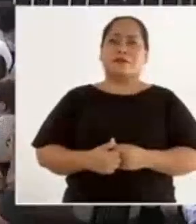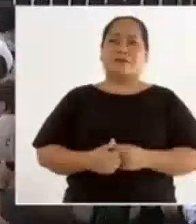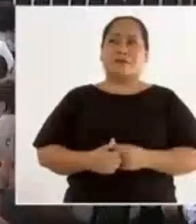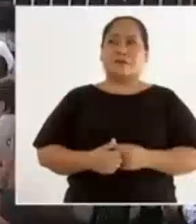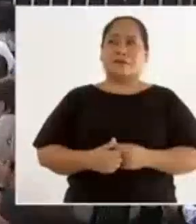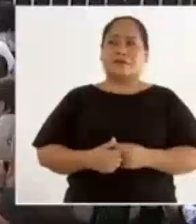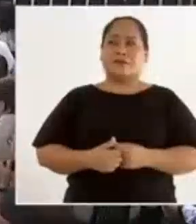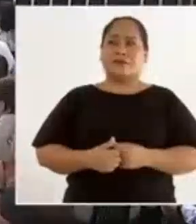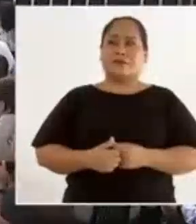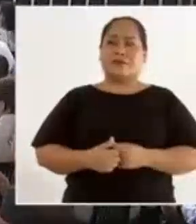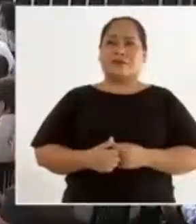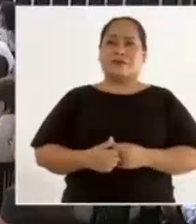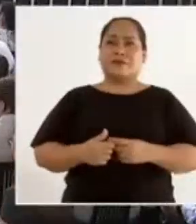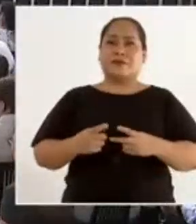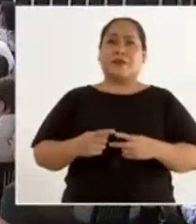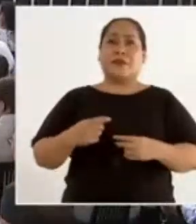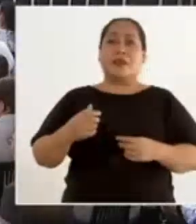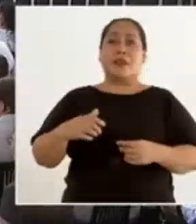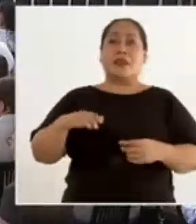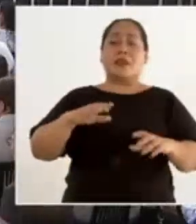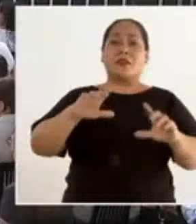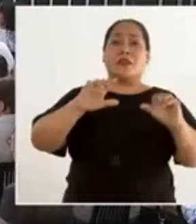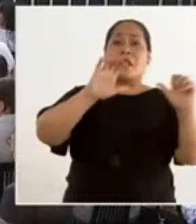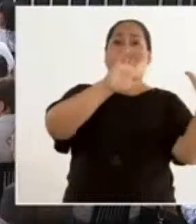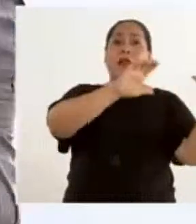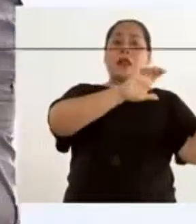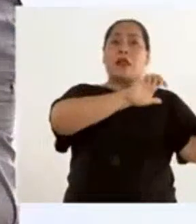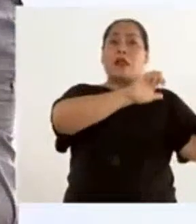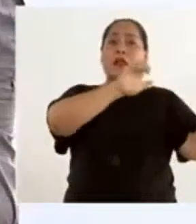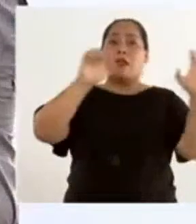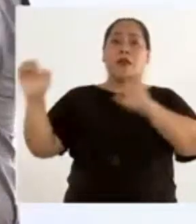con una inversión de más de 600 millones de pesos. Y la segunda es la sustitución